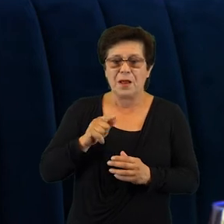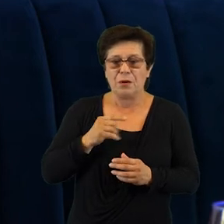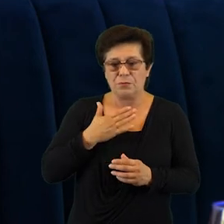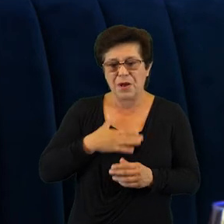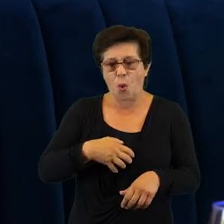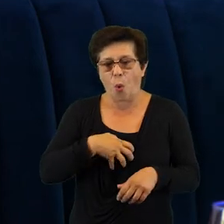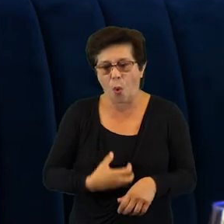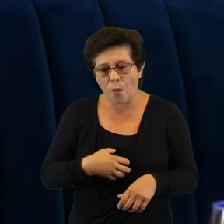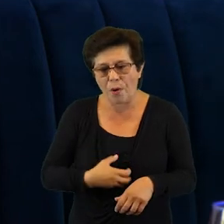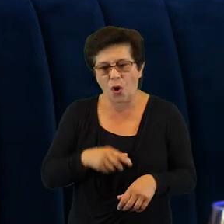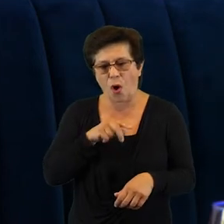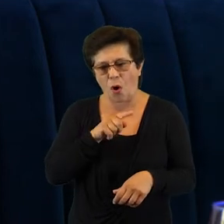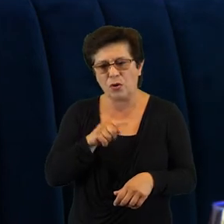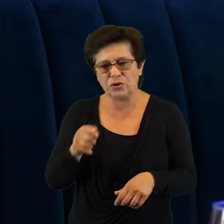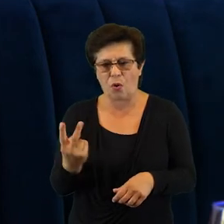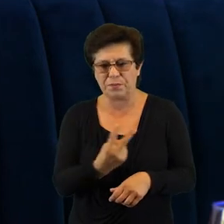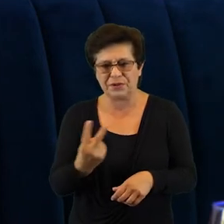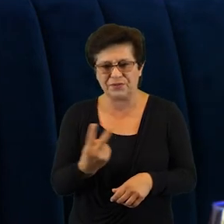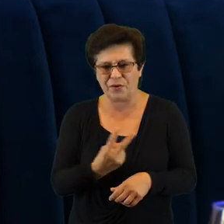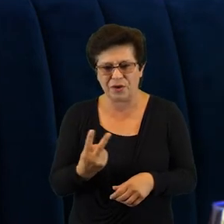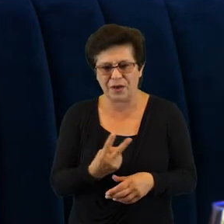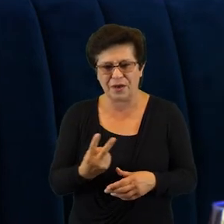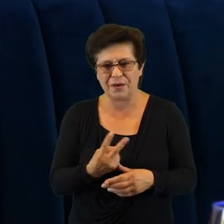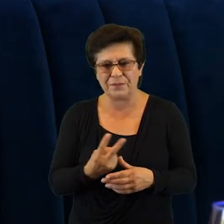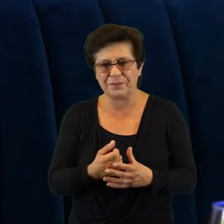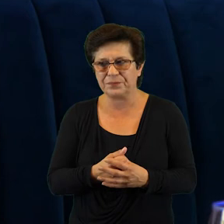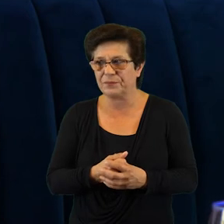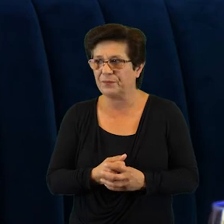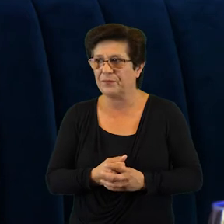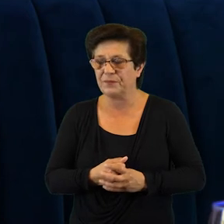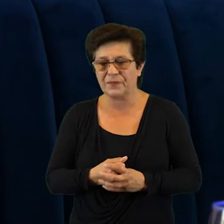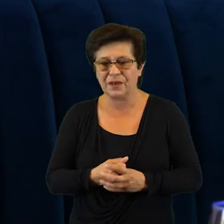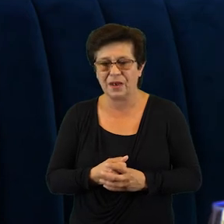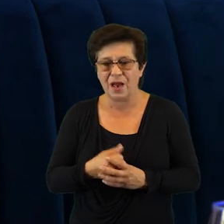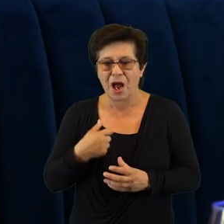właściwie oni obaj załapali się